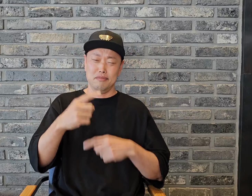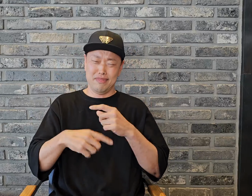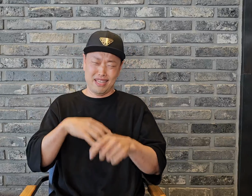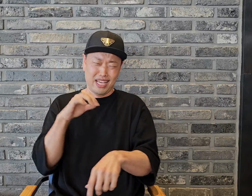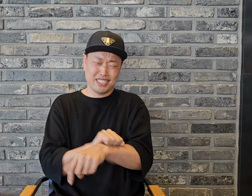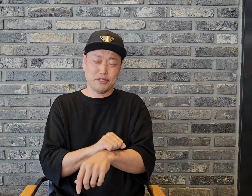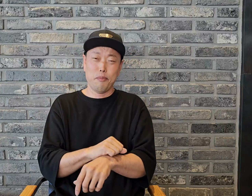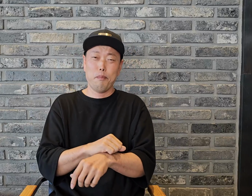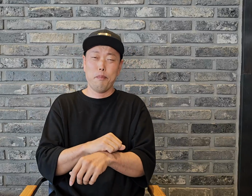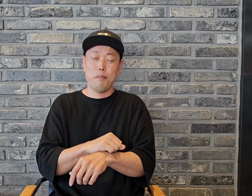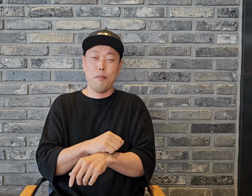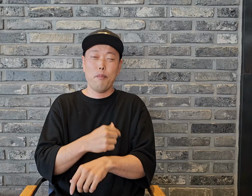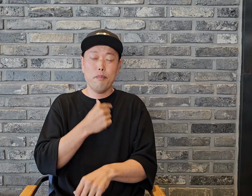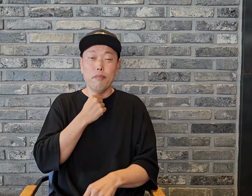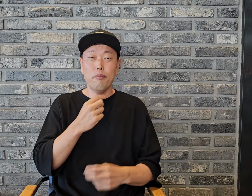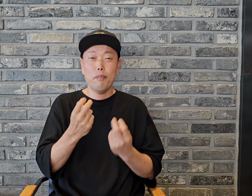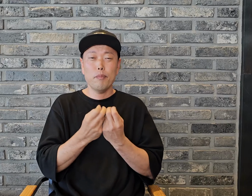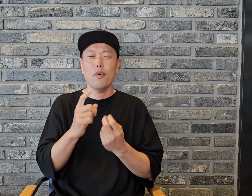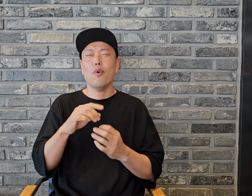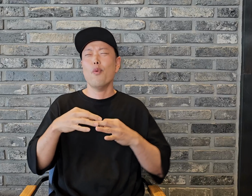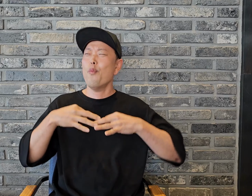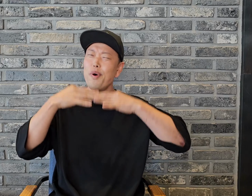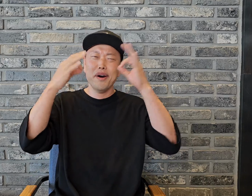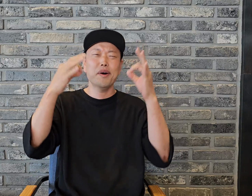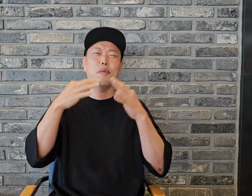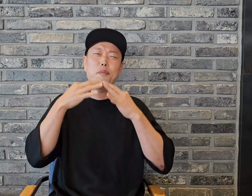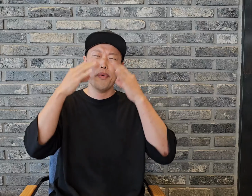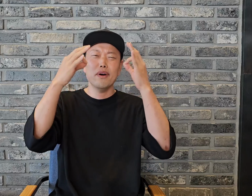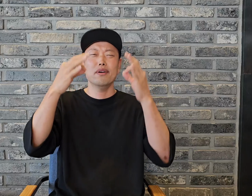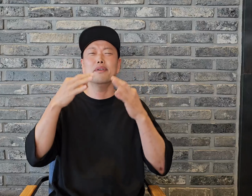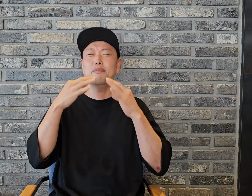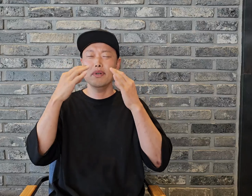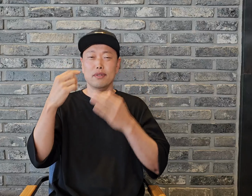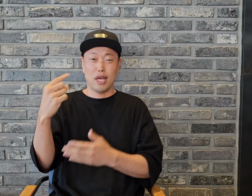ser bueno en el lenguaje de señas. Si quieres, puedes esforzarte.